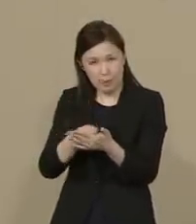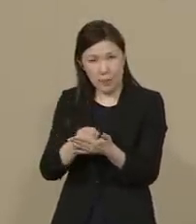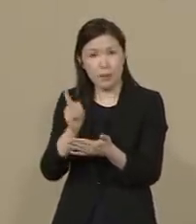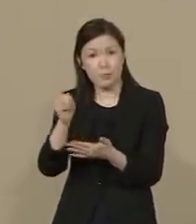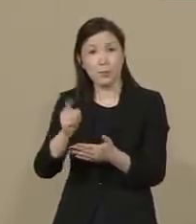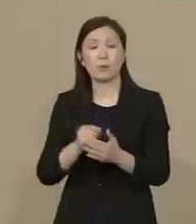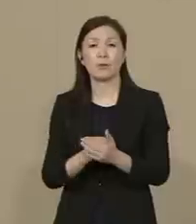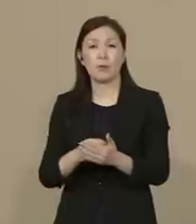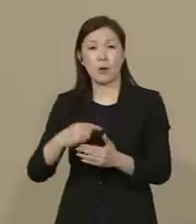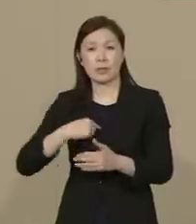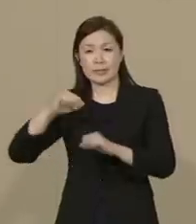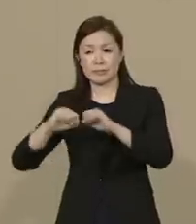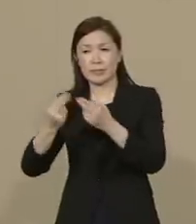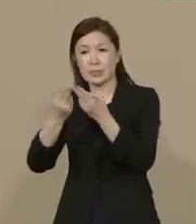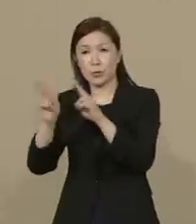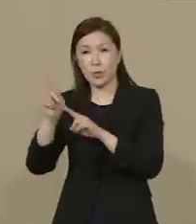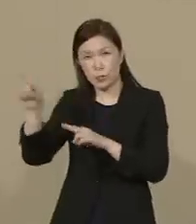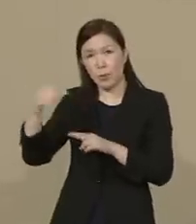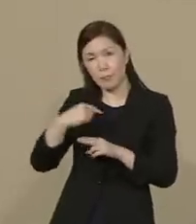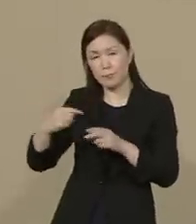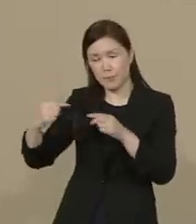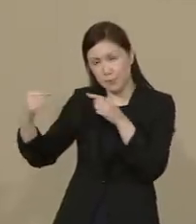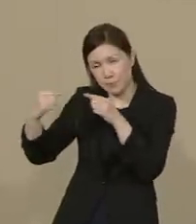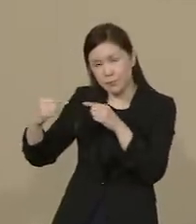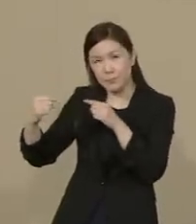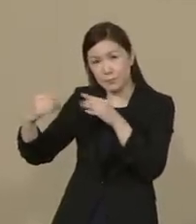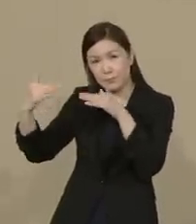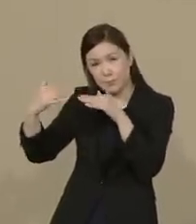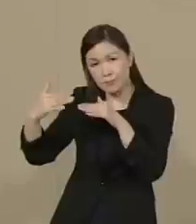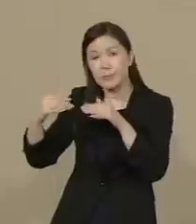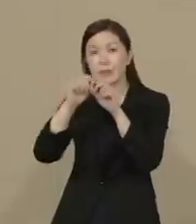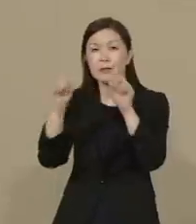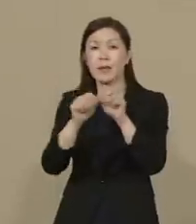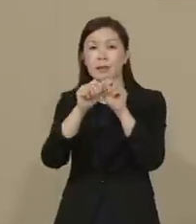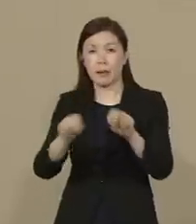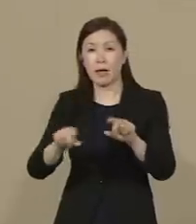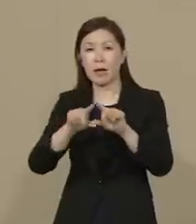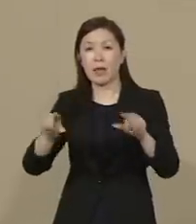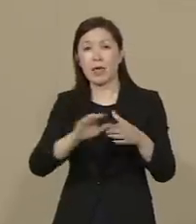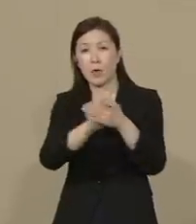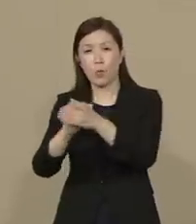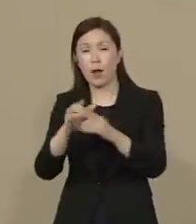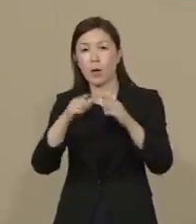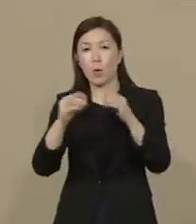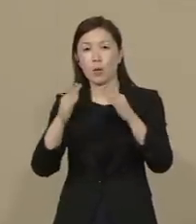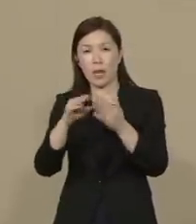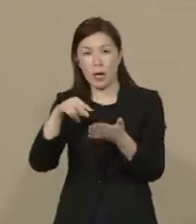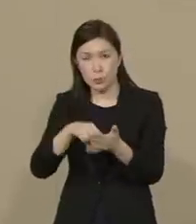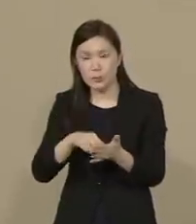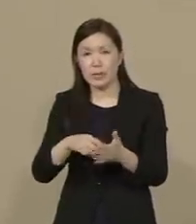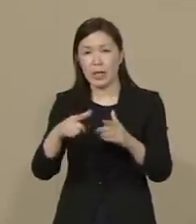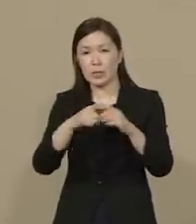自民党と粘り強く協議した結果 平和国家として 専守防衛に徹することや